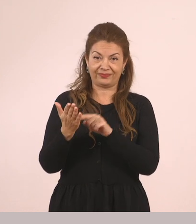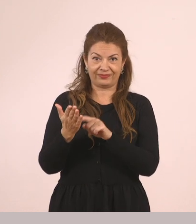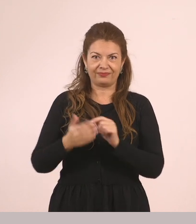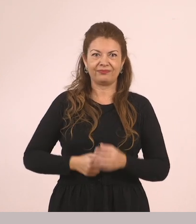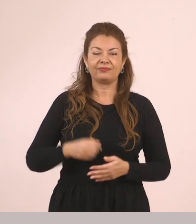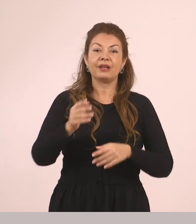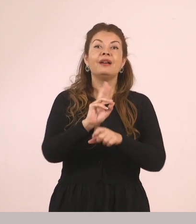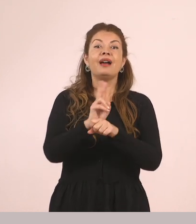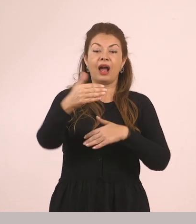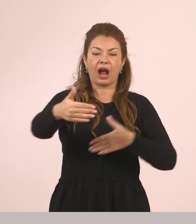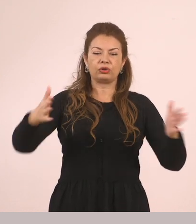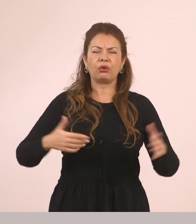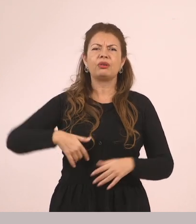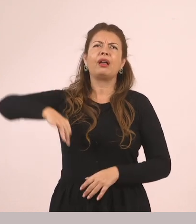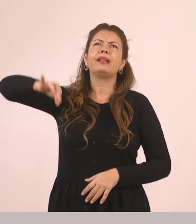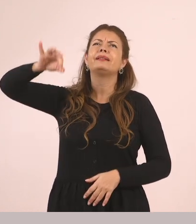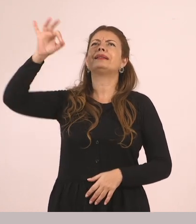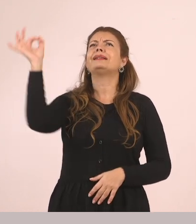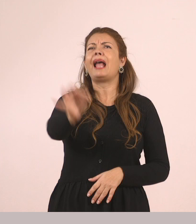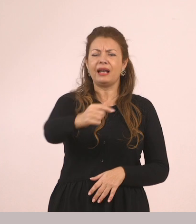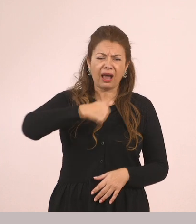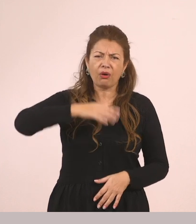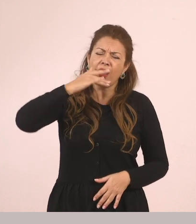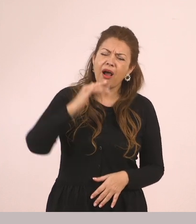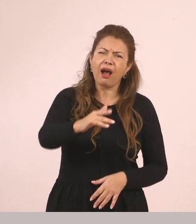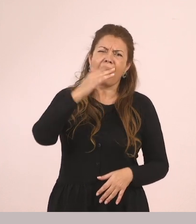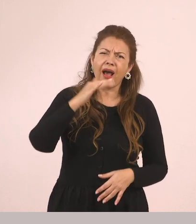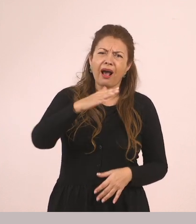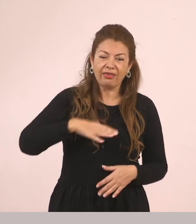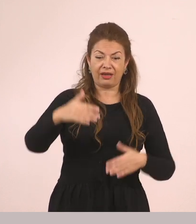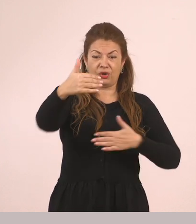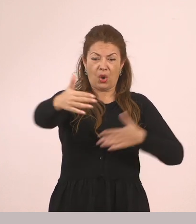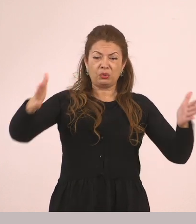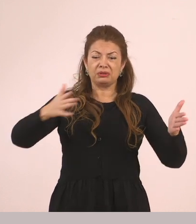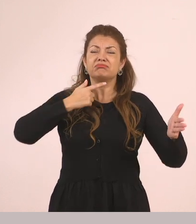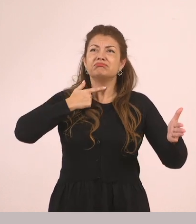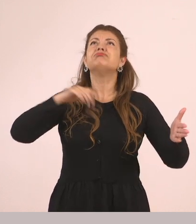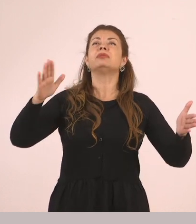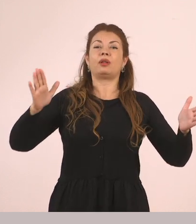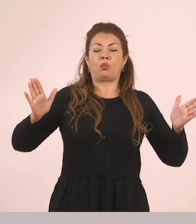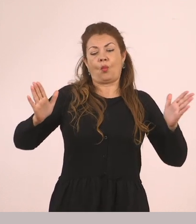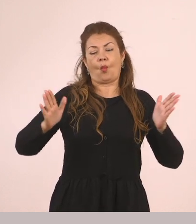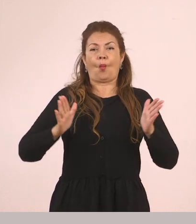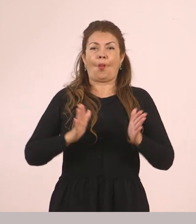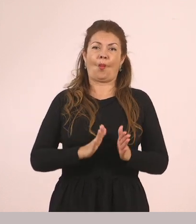Χαρτόκουτο: Υπέροχα, από μικρός ήθελα να διορθώσω τη σιλουέτα μου! Αυτή η γραμμή δε με κολακεύει καθόλου!